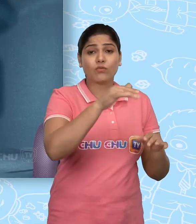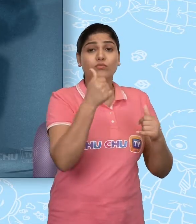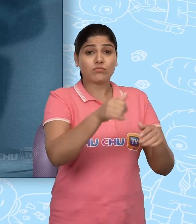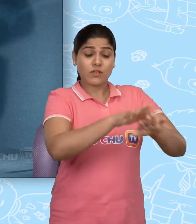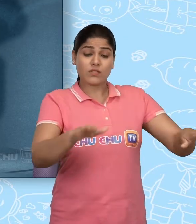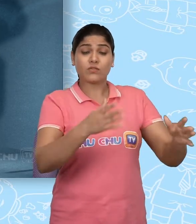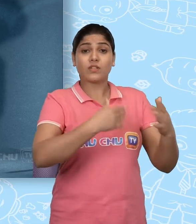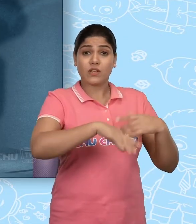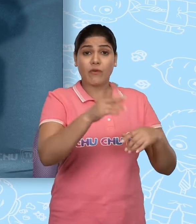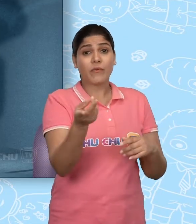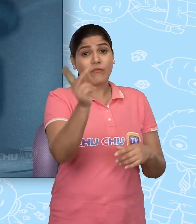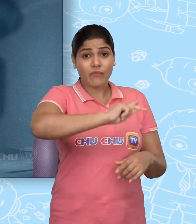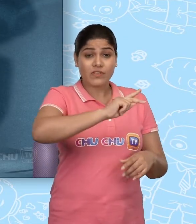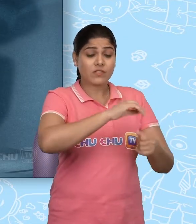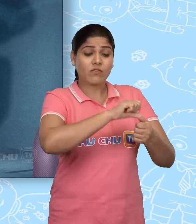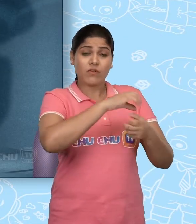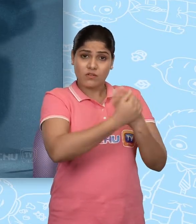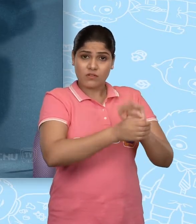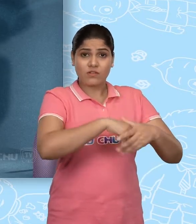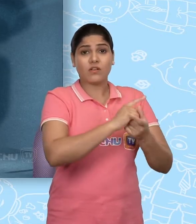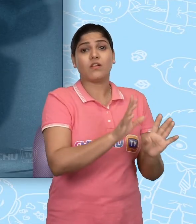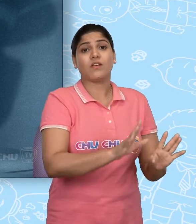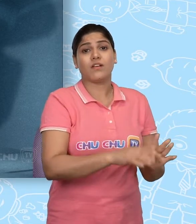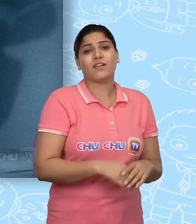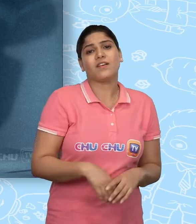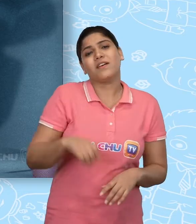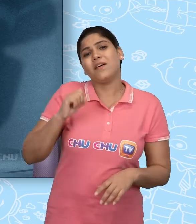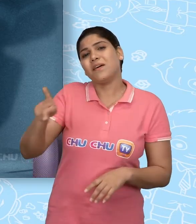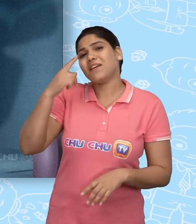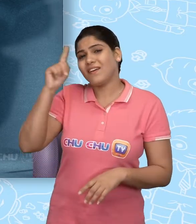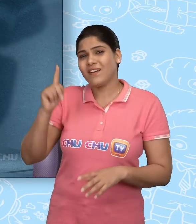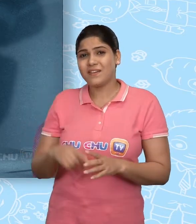चलो अब अच्छे बच्चों की तरह ज़ाकर अपने हाथ फिर से धो लो ठीक है Mom